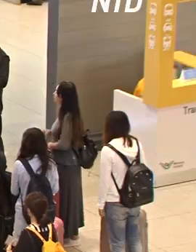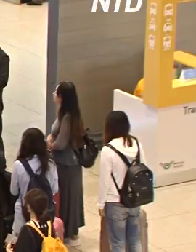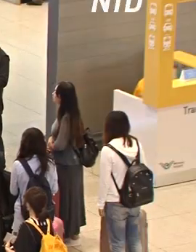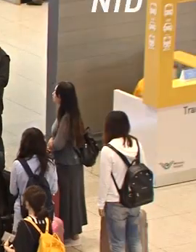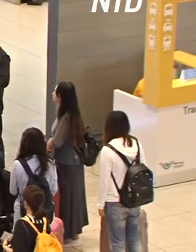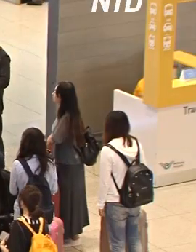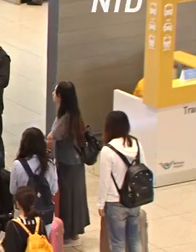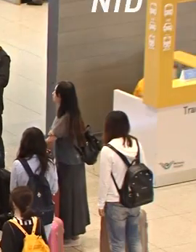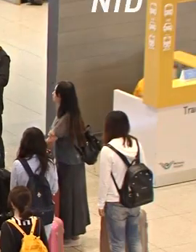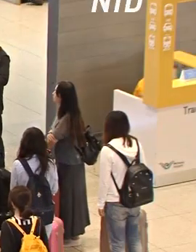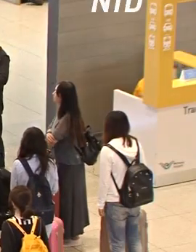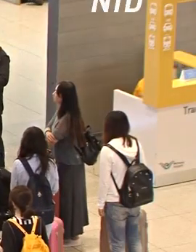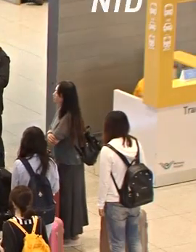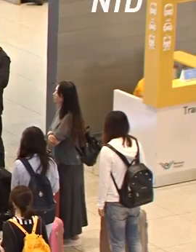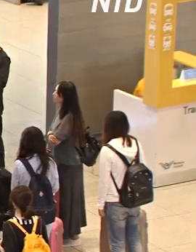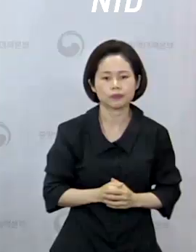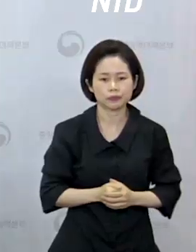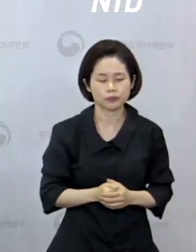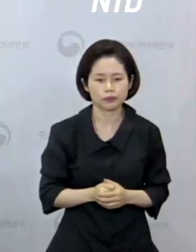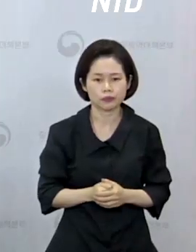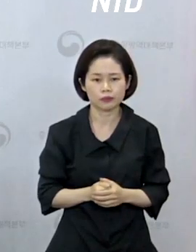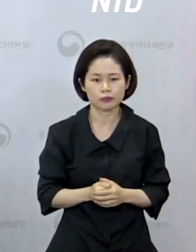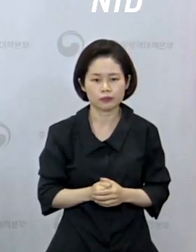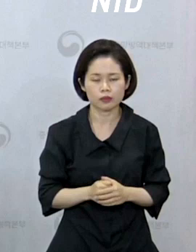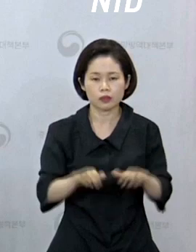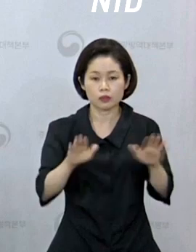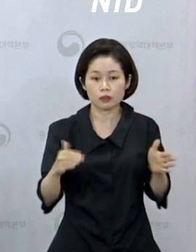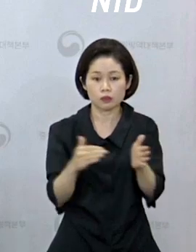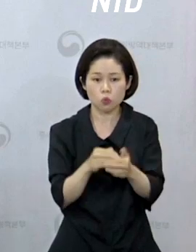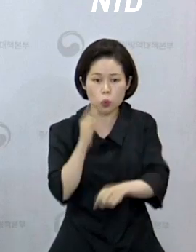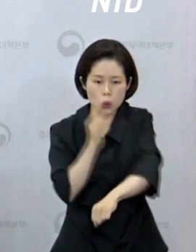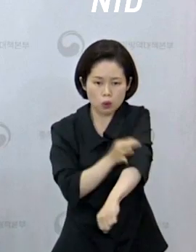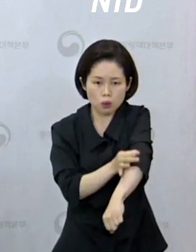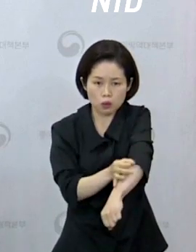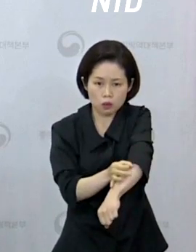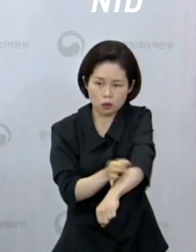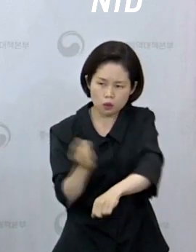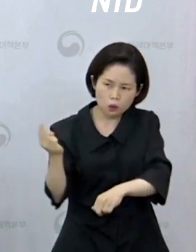из стран, где выявили много случаев. «Корейское Агентство по контролю и профилактике